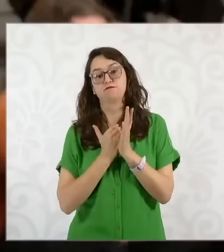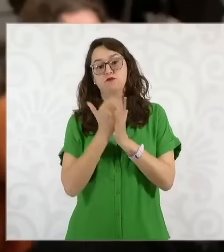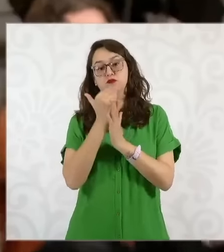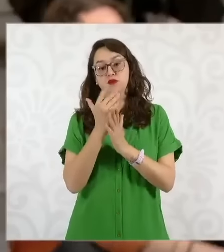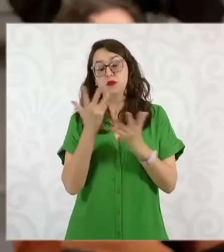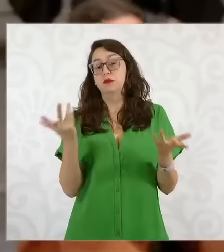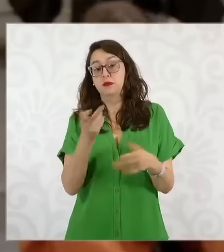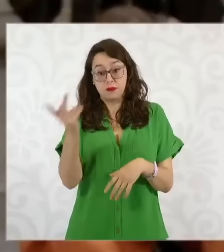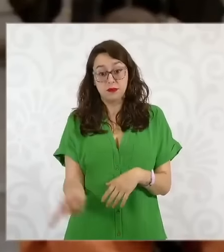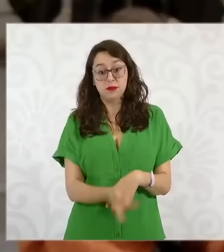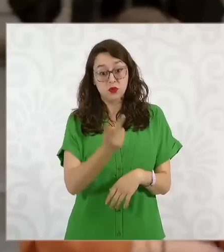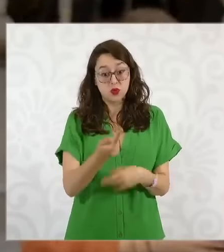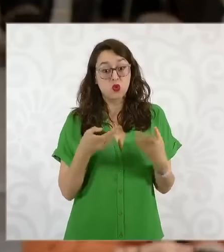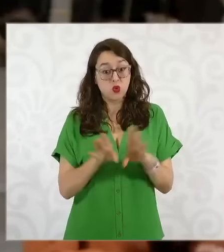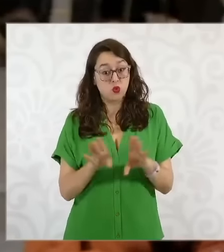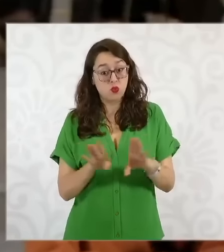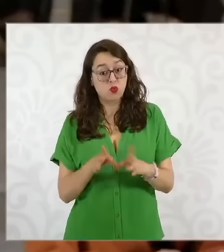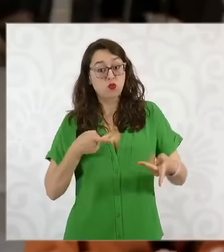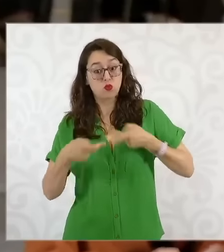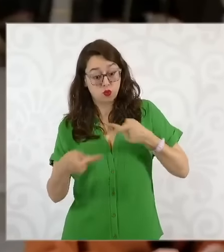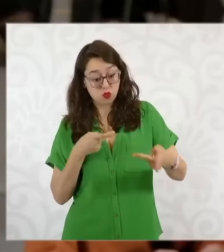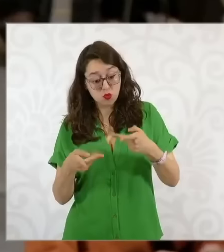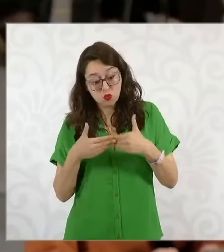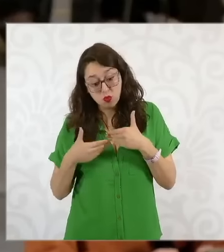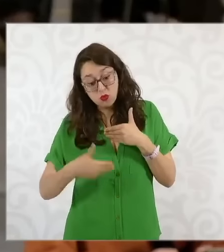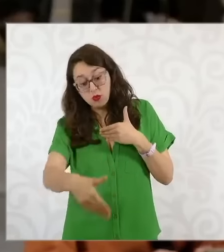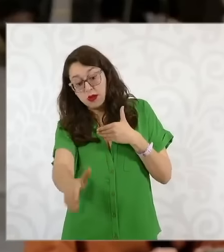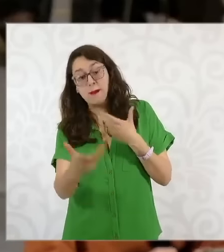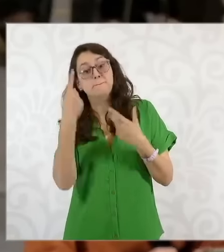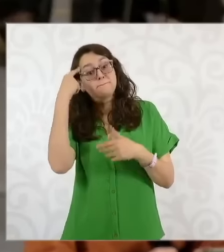preguntar si hay una estrategia justa a priori o a mediano largo plazo para eliminar el precio